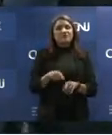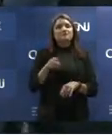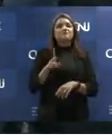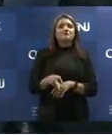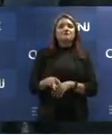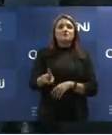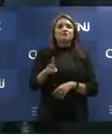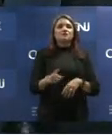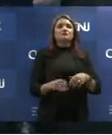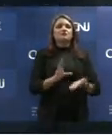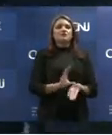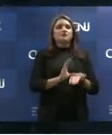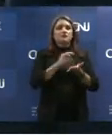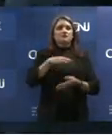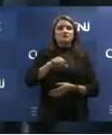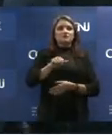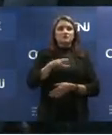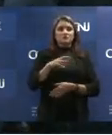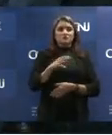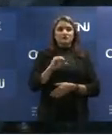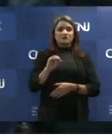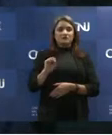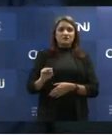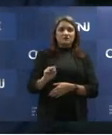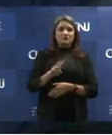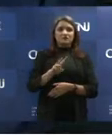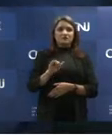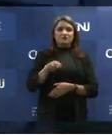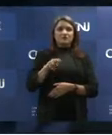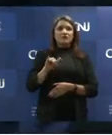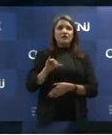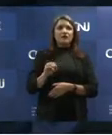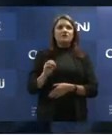Em primeiro lugar, quero parabenizar o relatório absolutamente leal